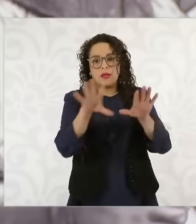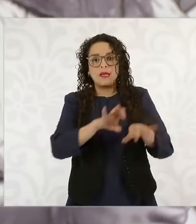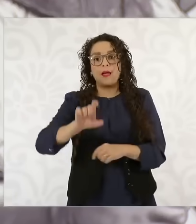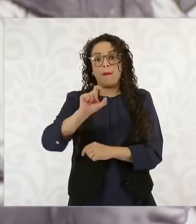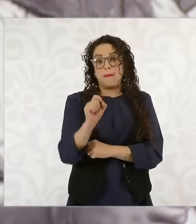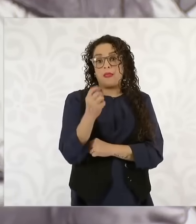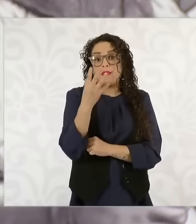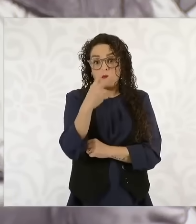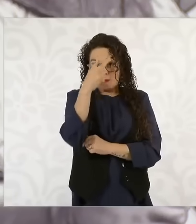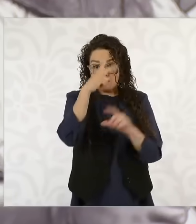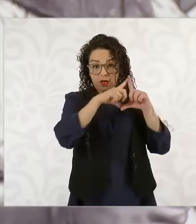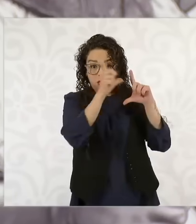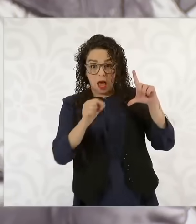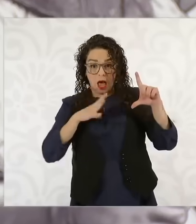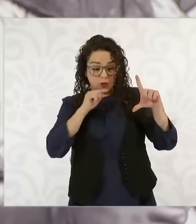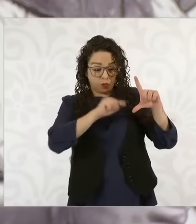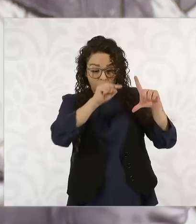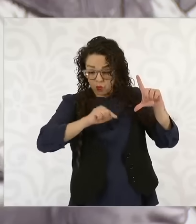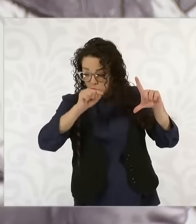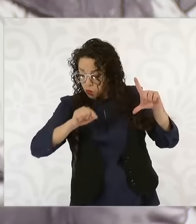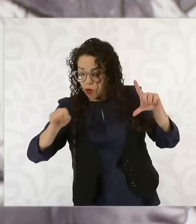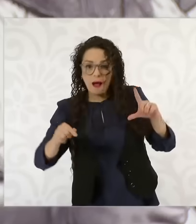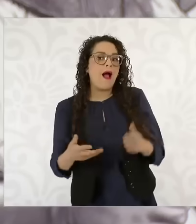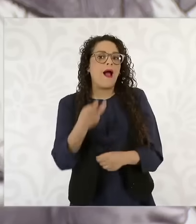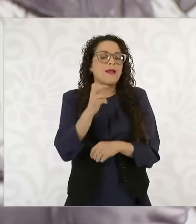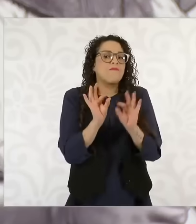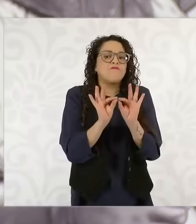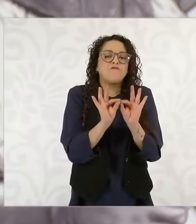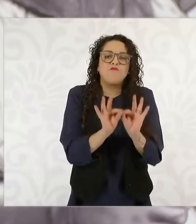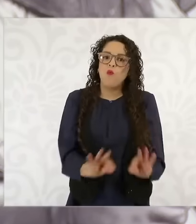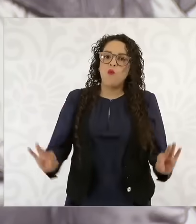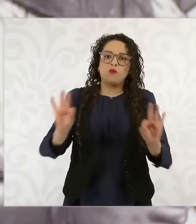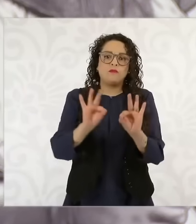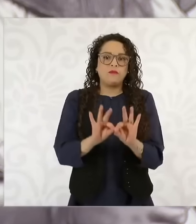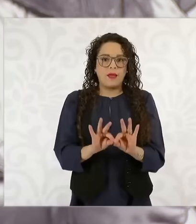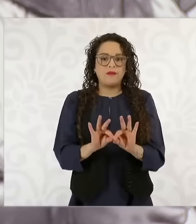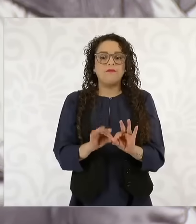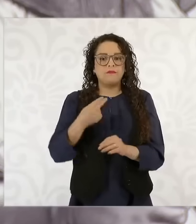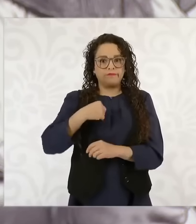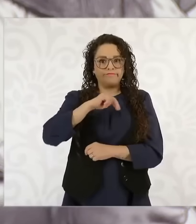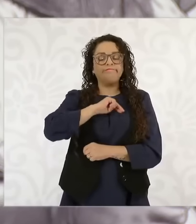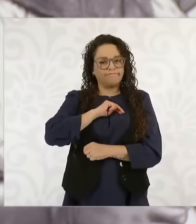en todo el país. Entonces es una inversión muy importante. Eh, todas las líneas que vemos por las